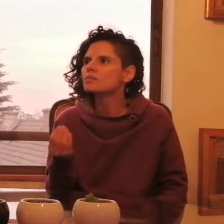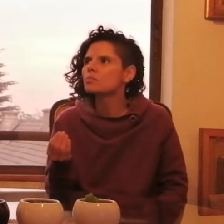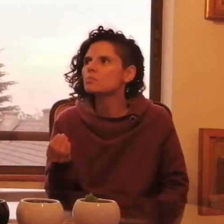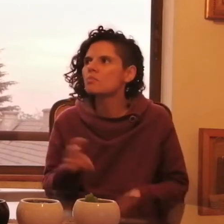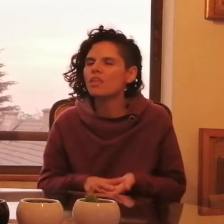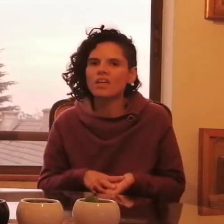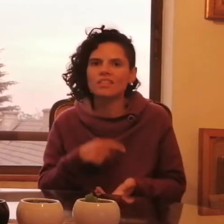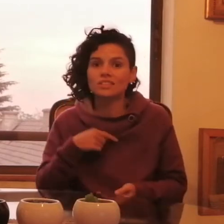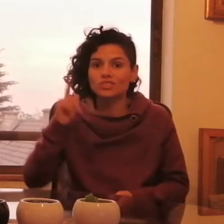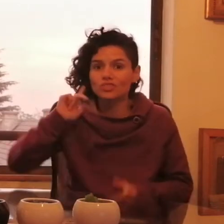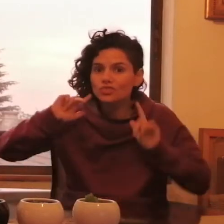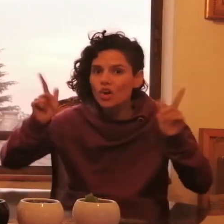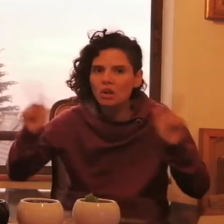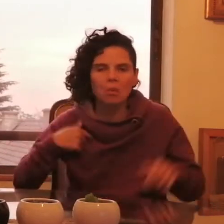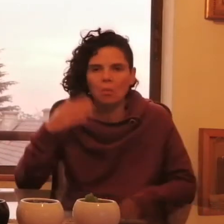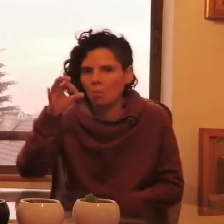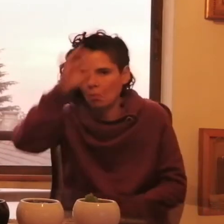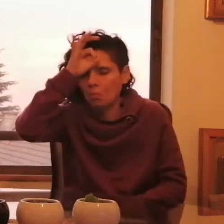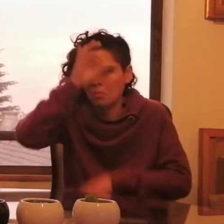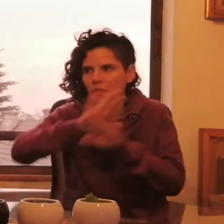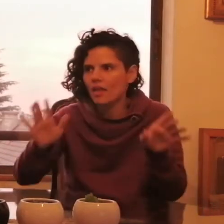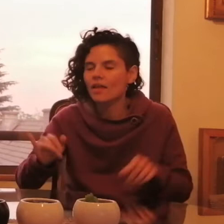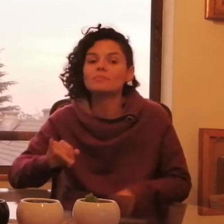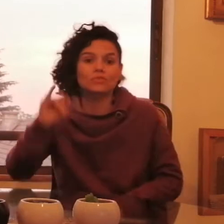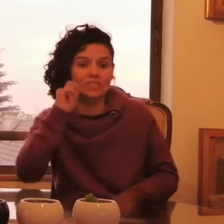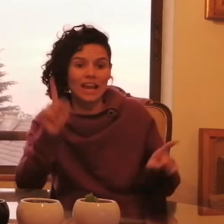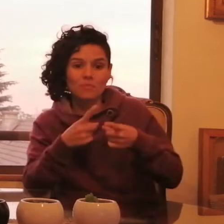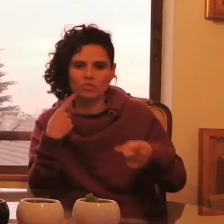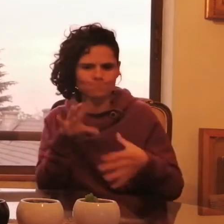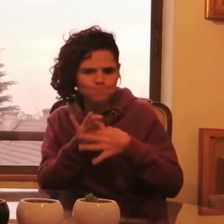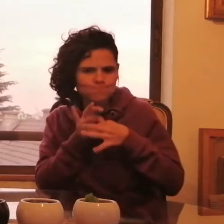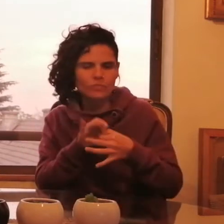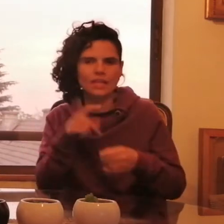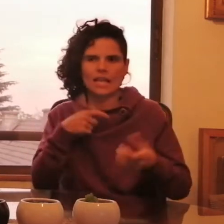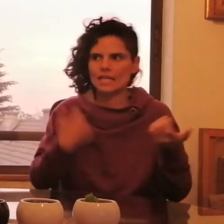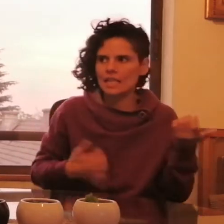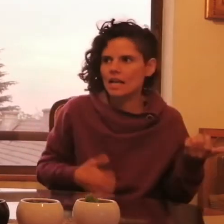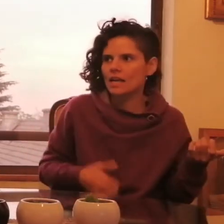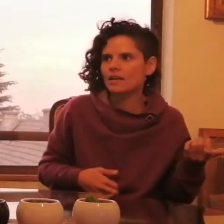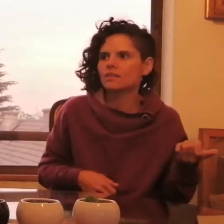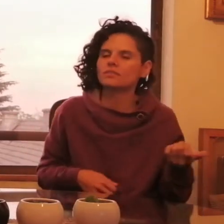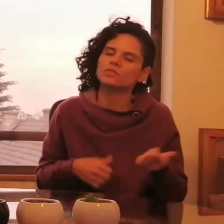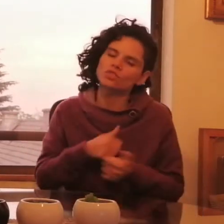sonido y pero - siempre tuviste una afinidad por la música -si - Tu tocabas guitarra, a todos los que no saben les contamos